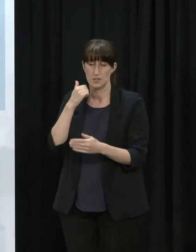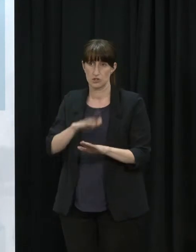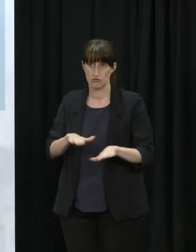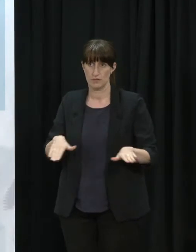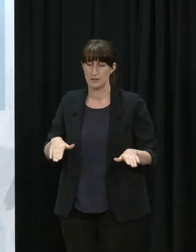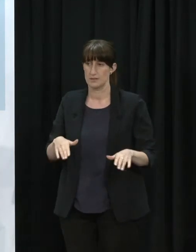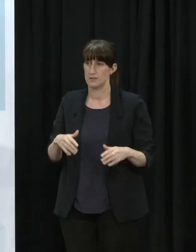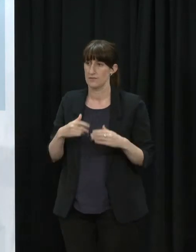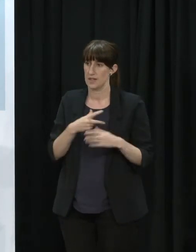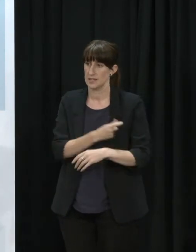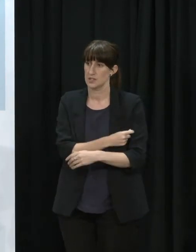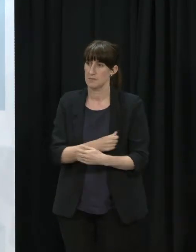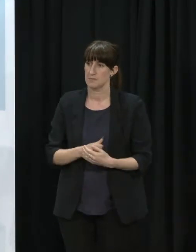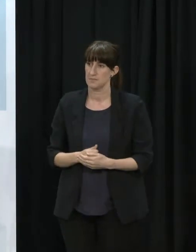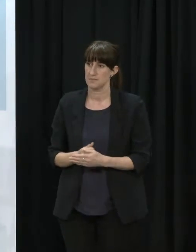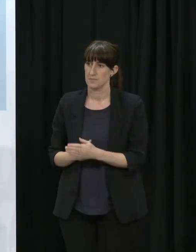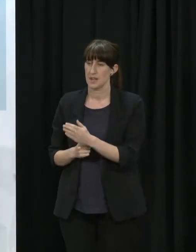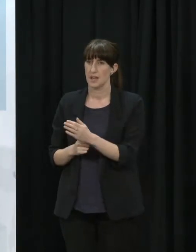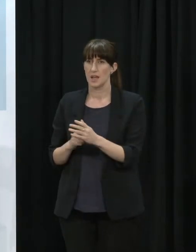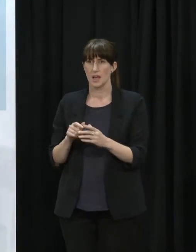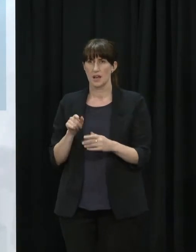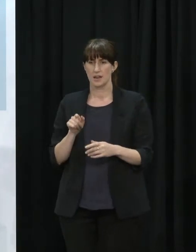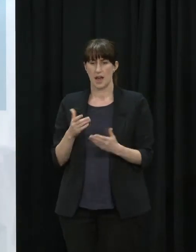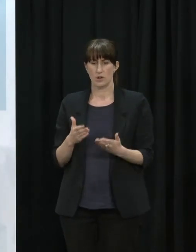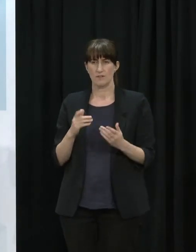mahia e matou me nga kaiwhakarato hauora Maori i nga marama tata nei a kua piki